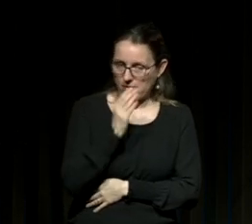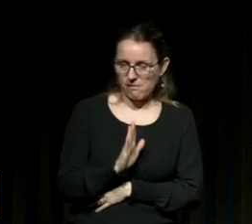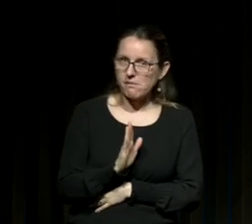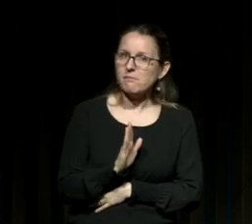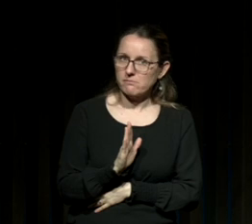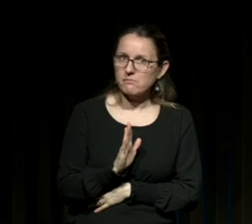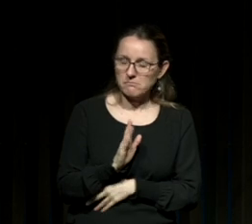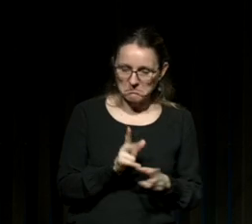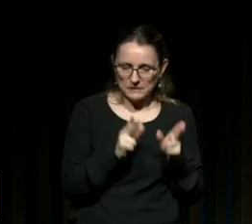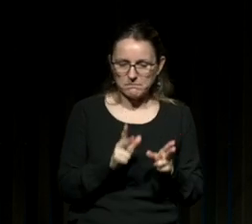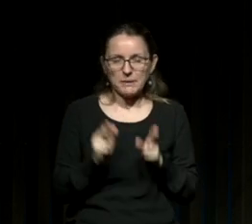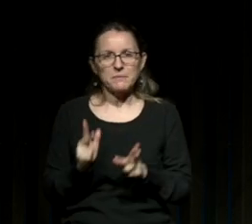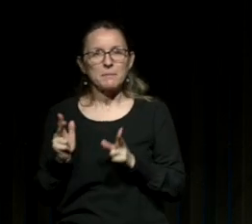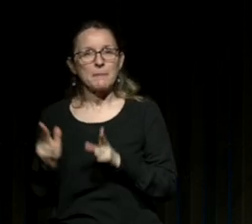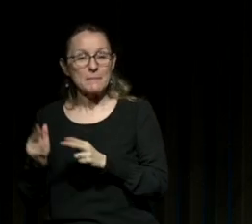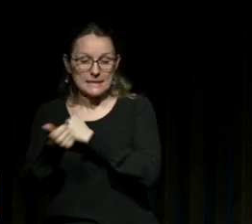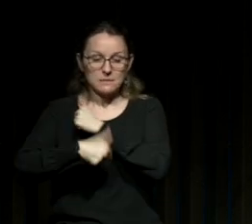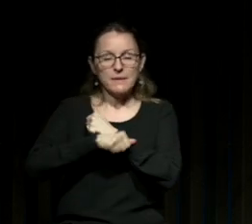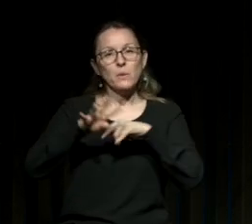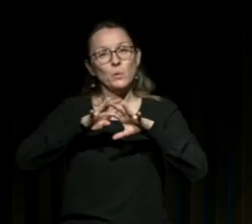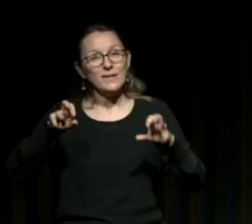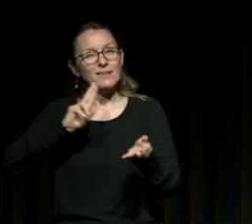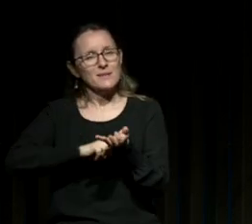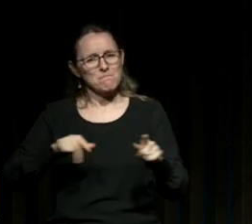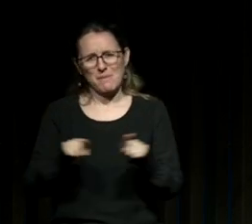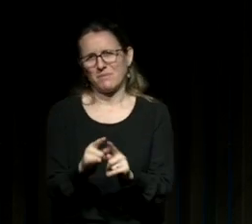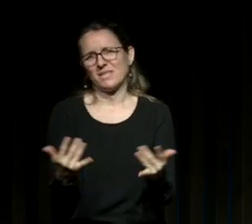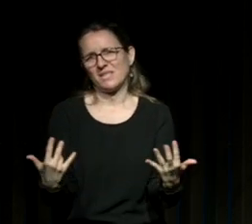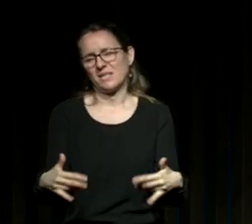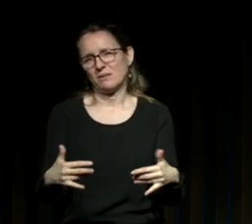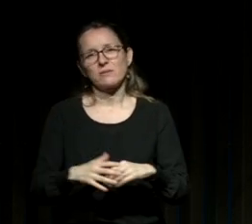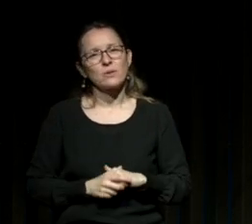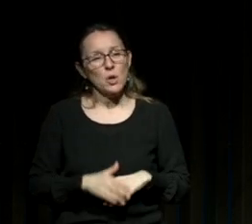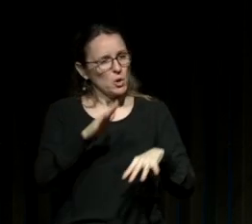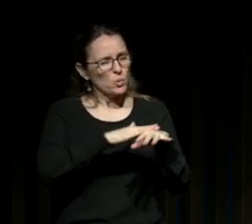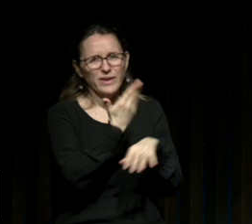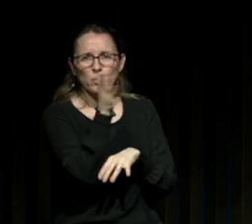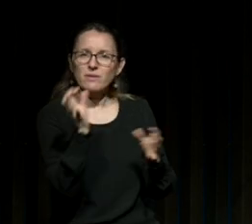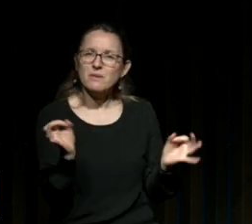le même rythme la semaine et le week-end et c'est tout aucun conseil en termes de contenu calorique